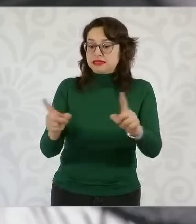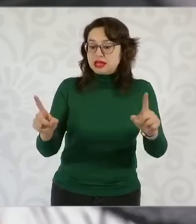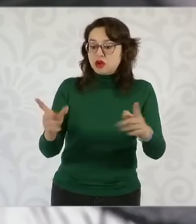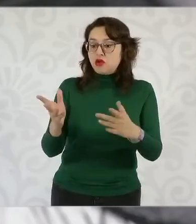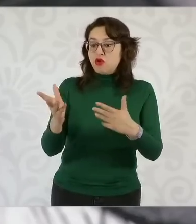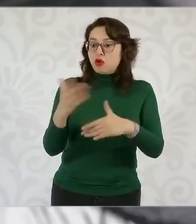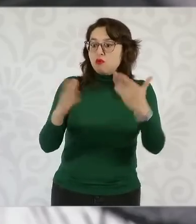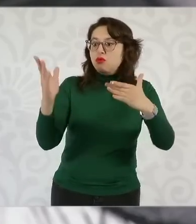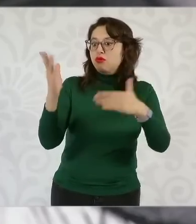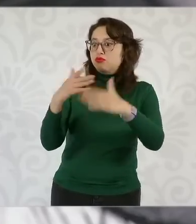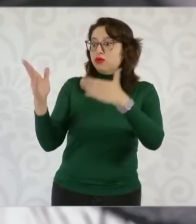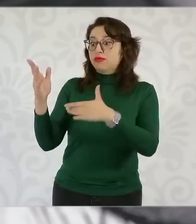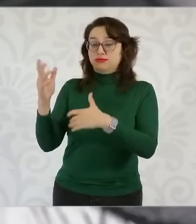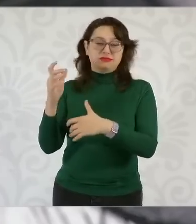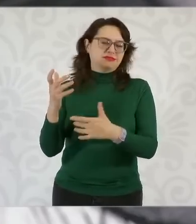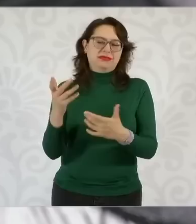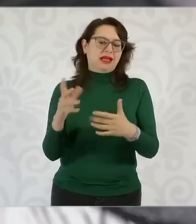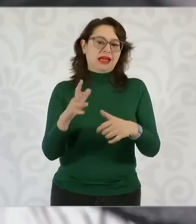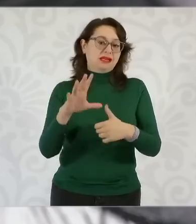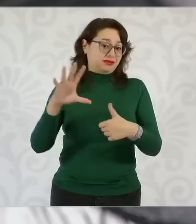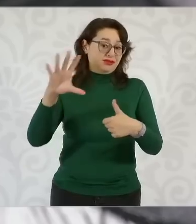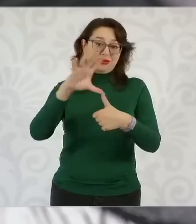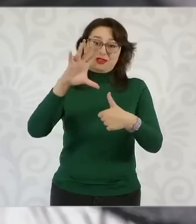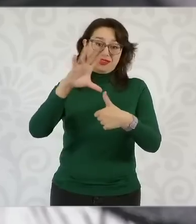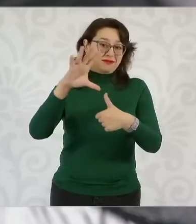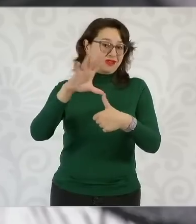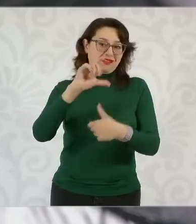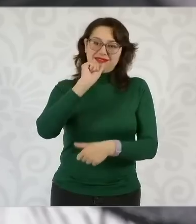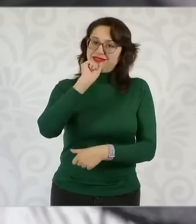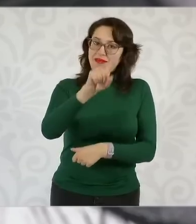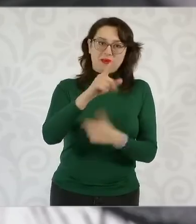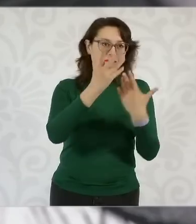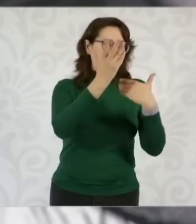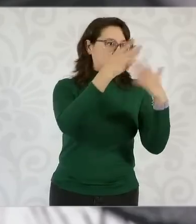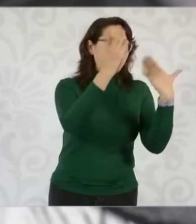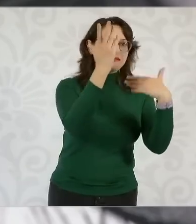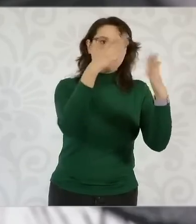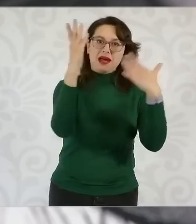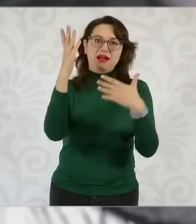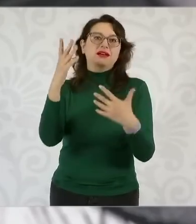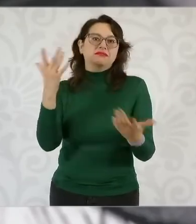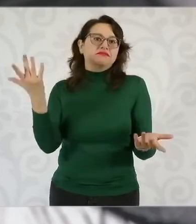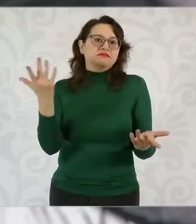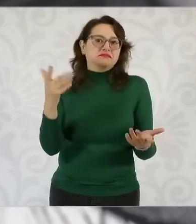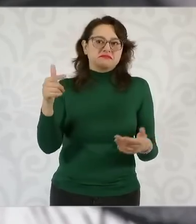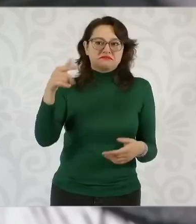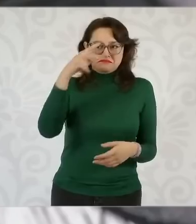desarrollo de Norteamérica Porque muchos de los de los productos que se que se que nosotros vendemos